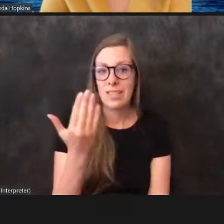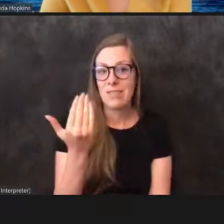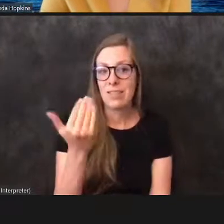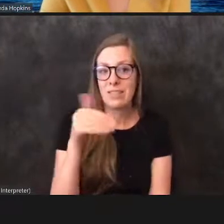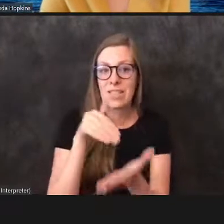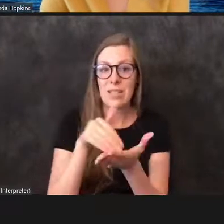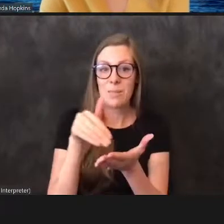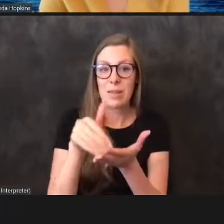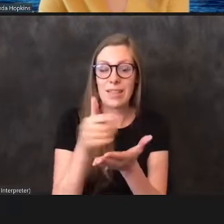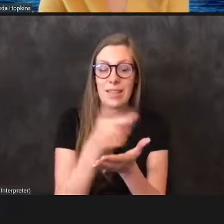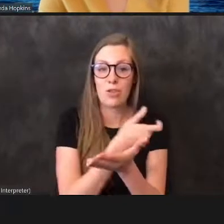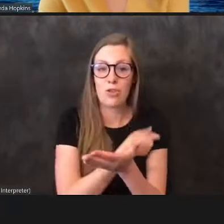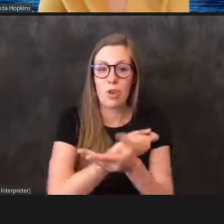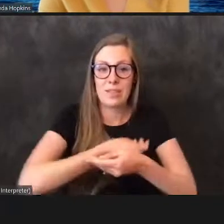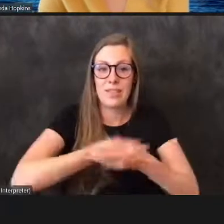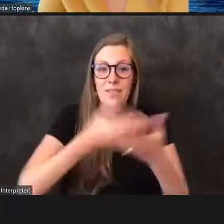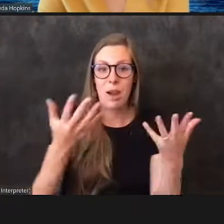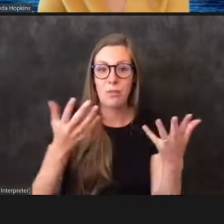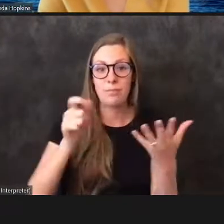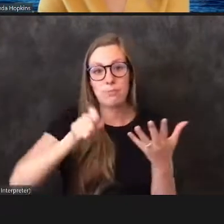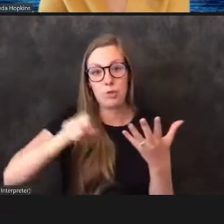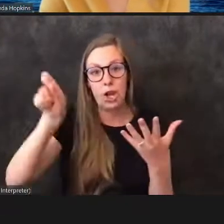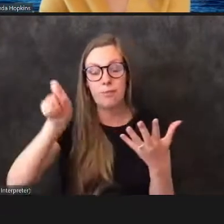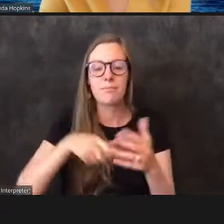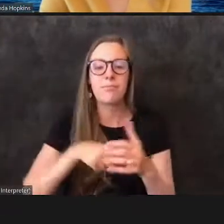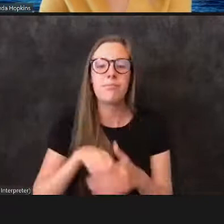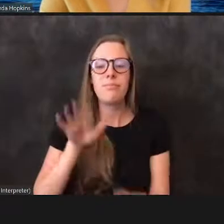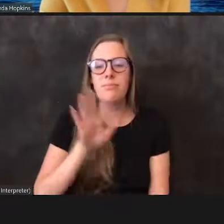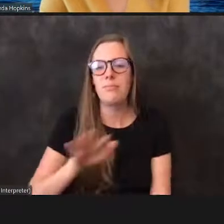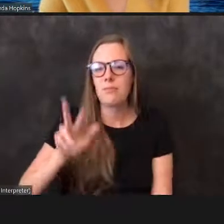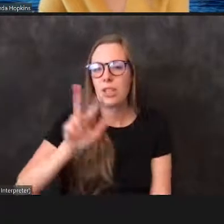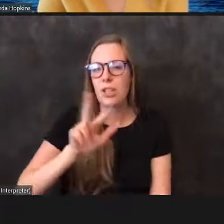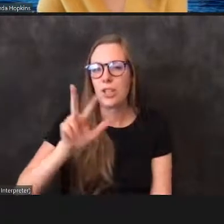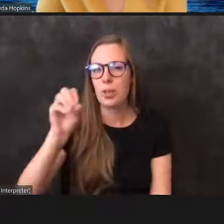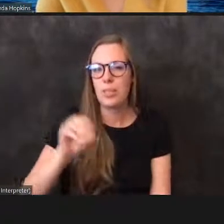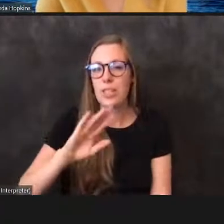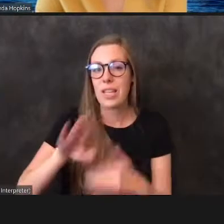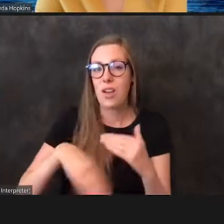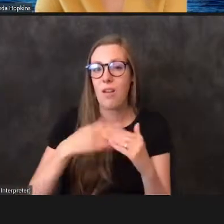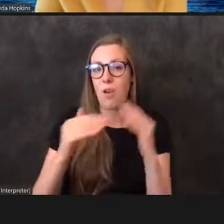15 millones dosis administrados a Samarcante. Ayer 33 por ciento de los adultos a través